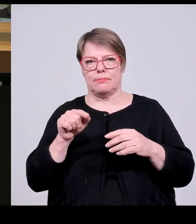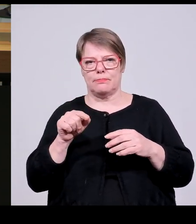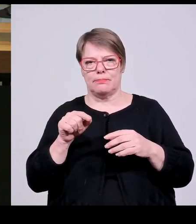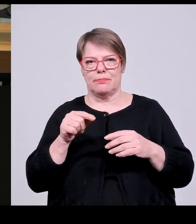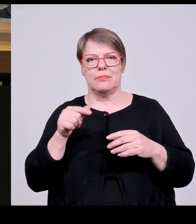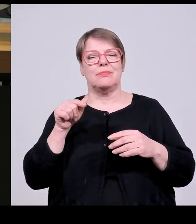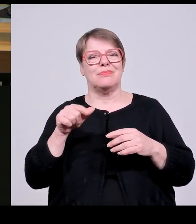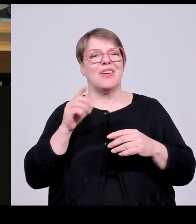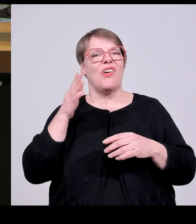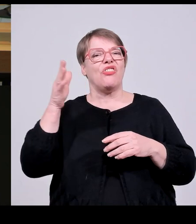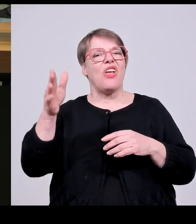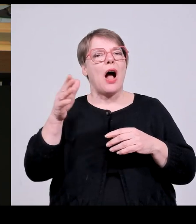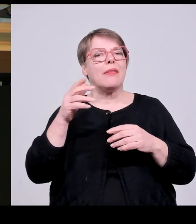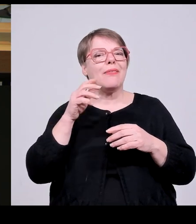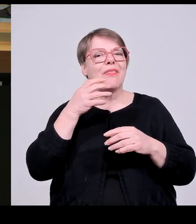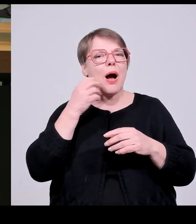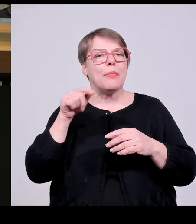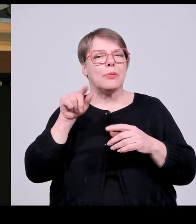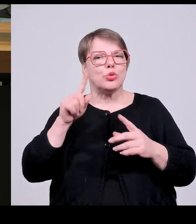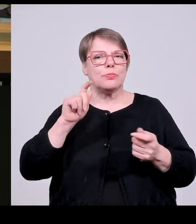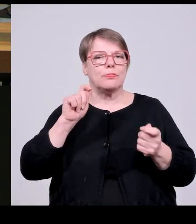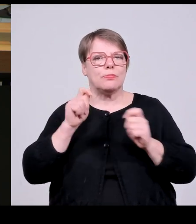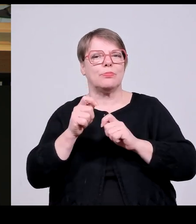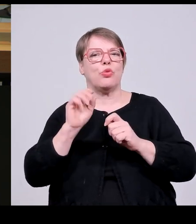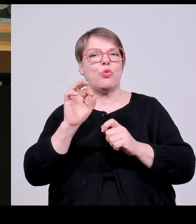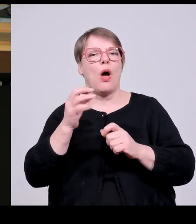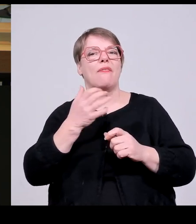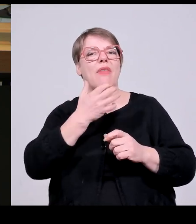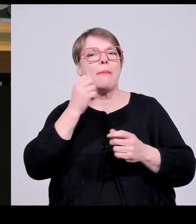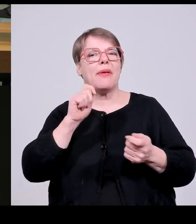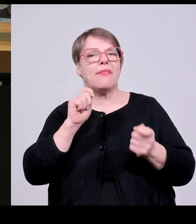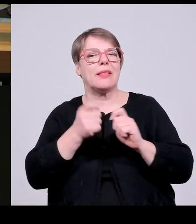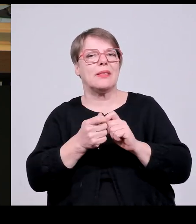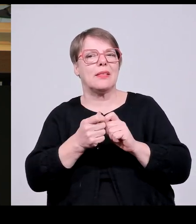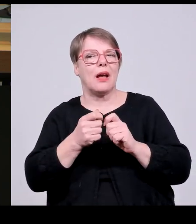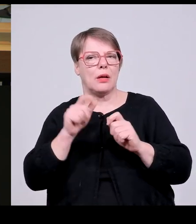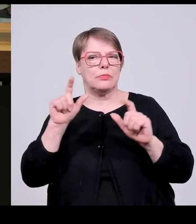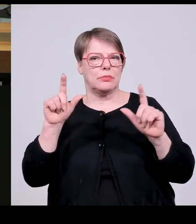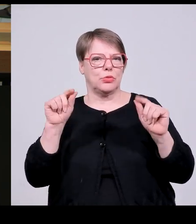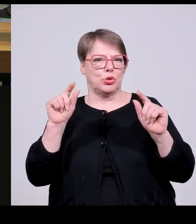zum Beispiel in Form von Temperatursenkungen in Teil Netzen.